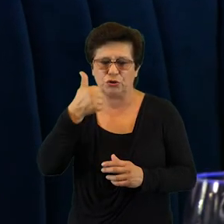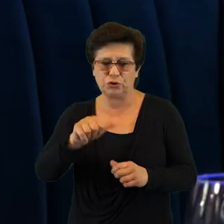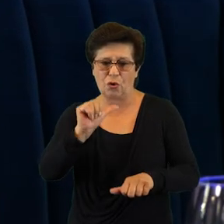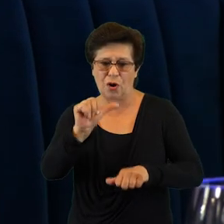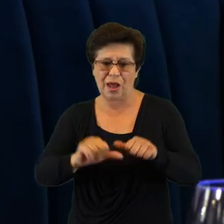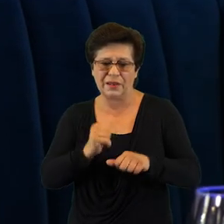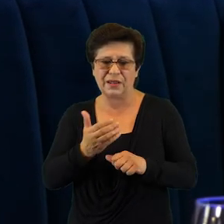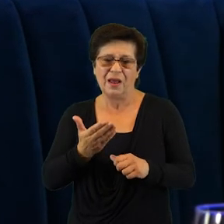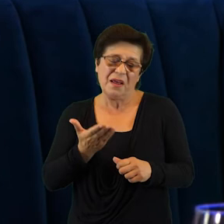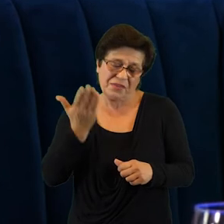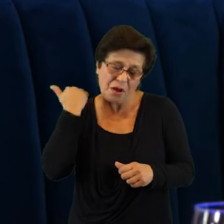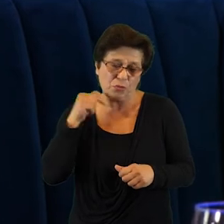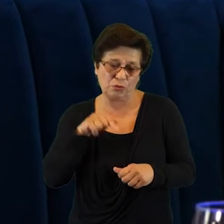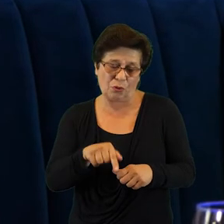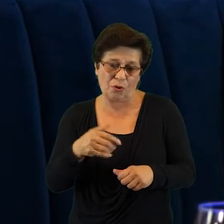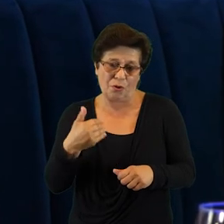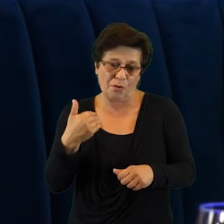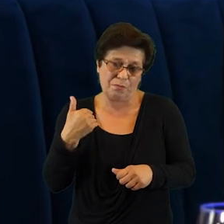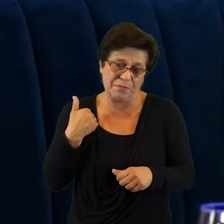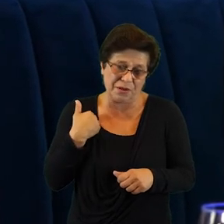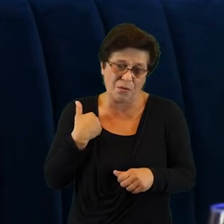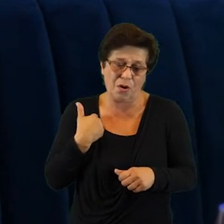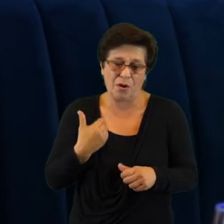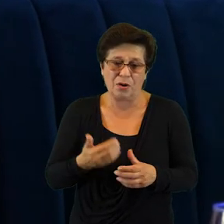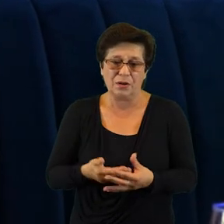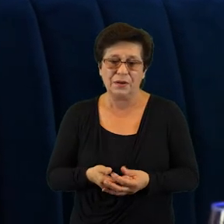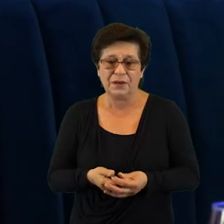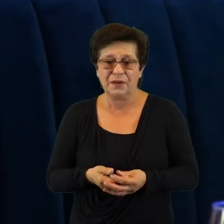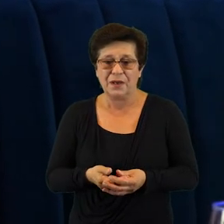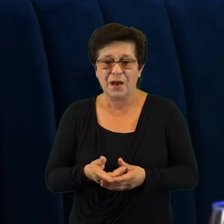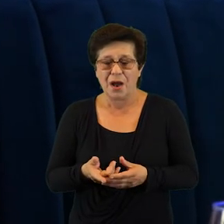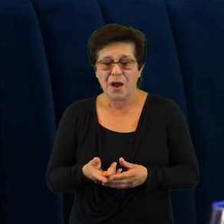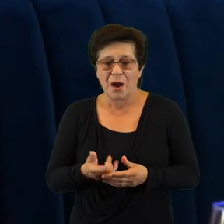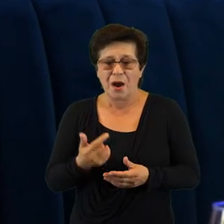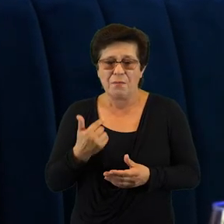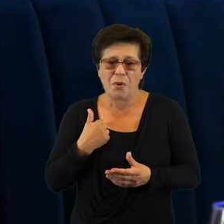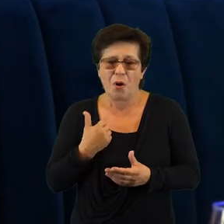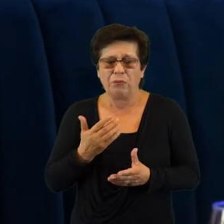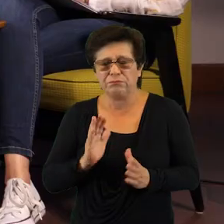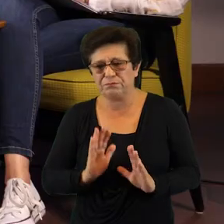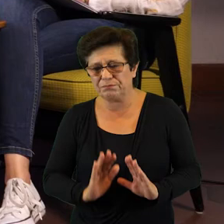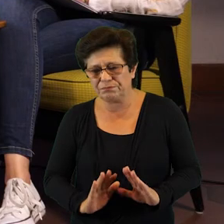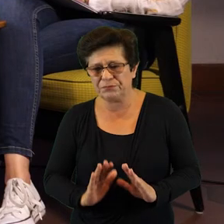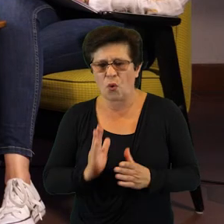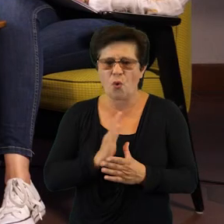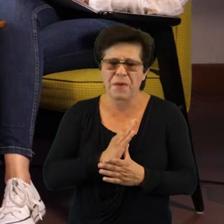więc mass media w bardzo umiarkowany sposób pozwalały im zaistnieć.